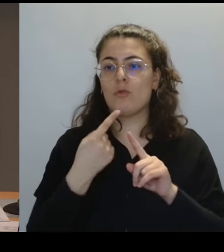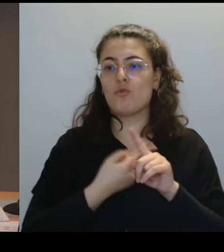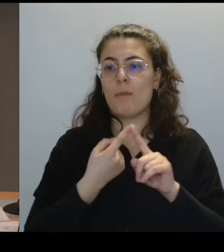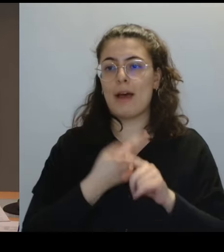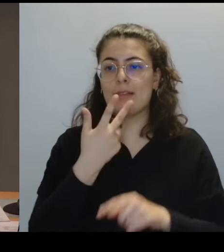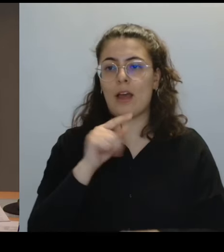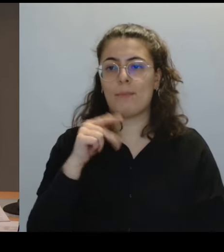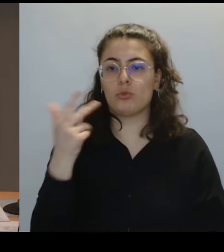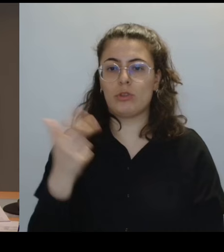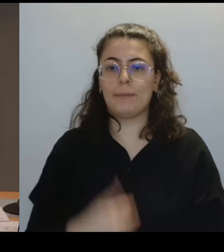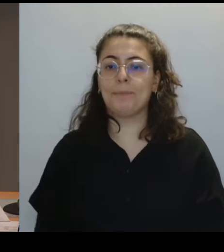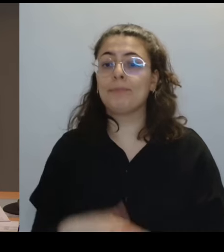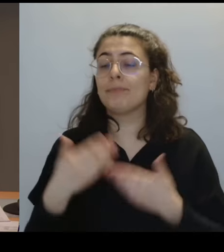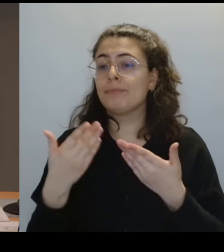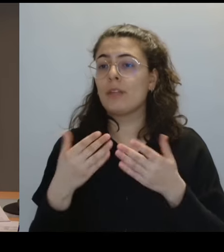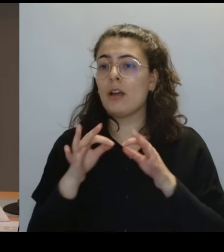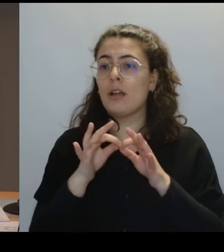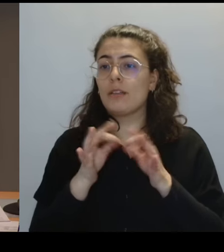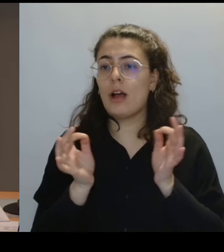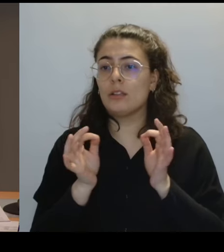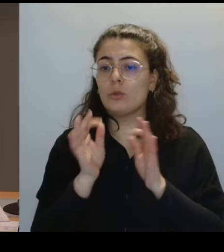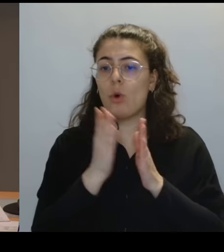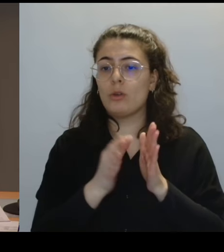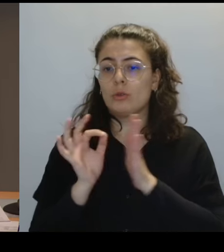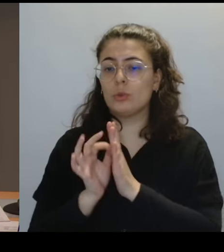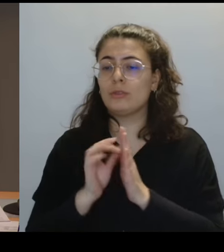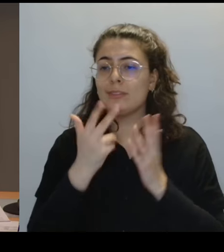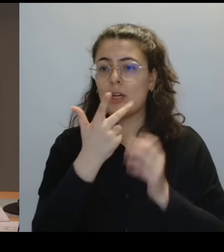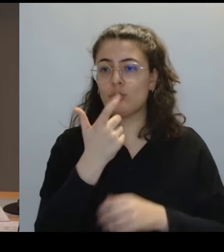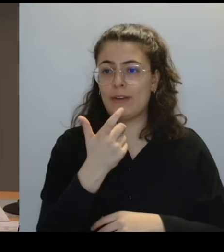27 stehen auf der Konsensliste. Ich rufe auf Tagesordnungspunkt